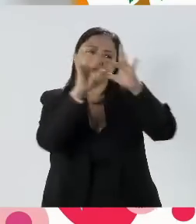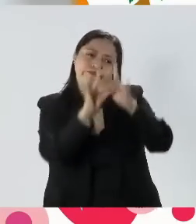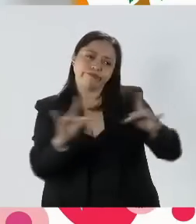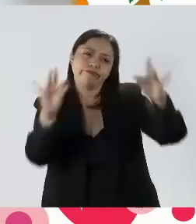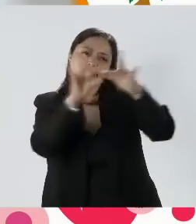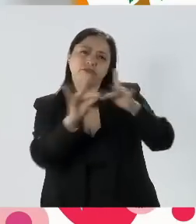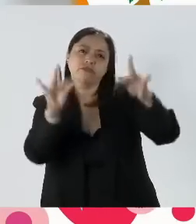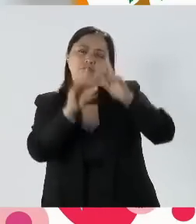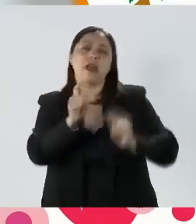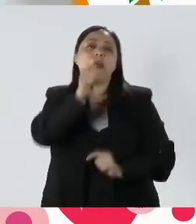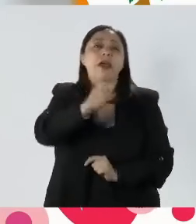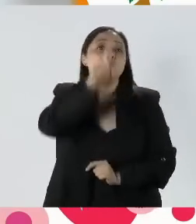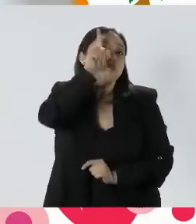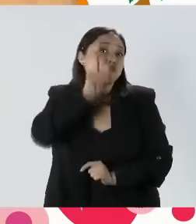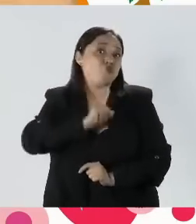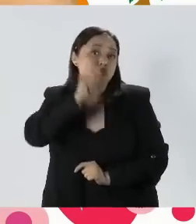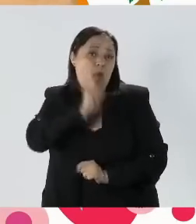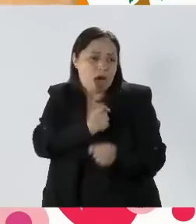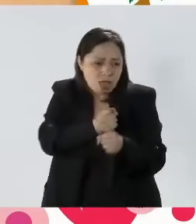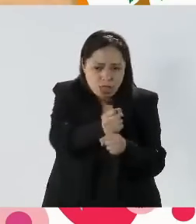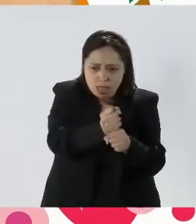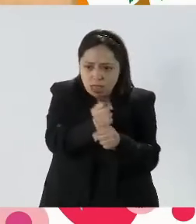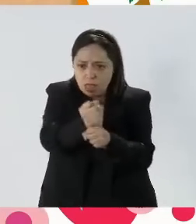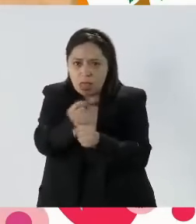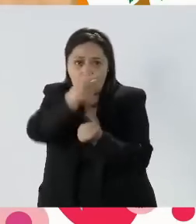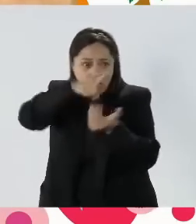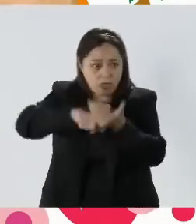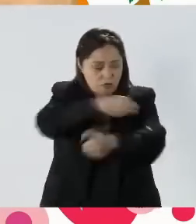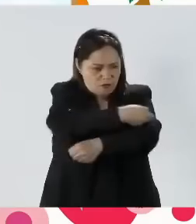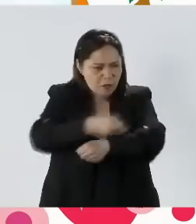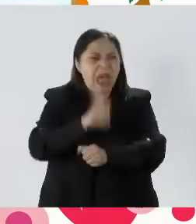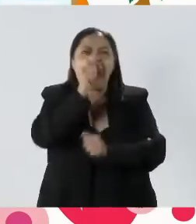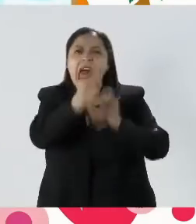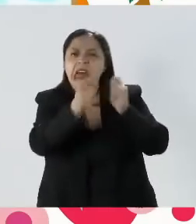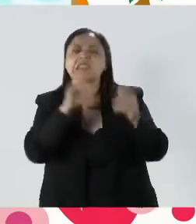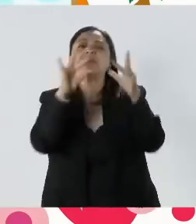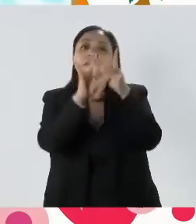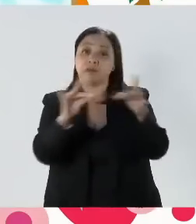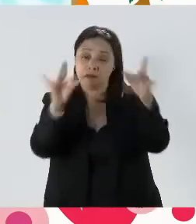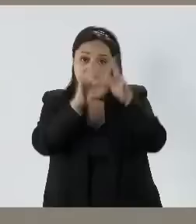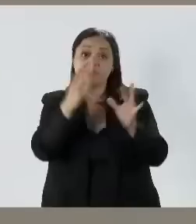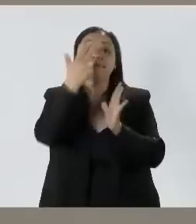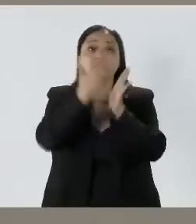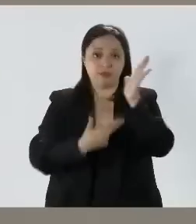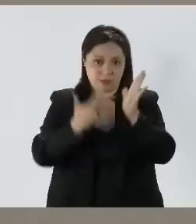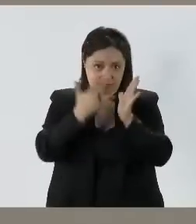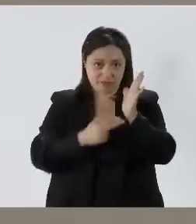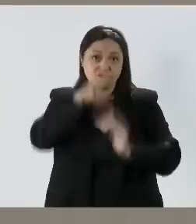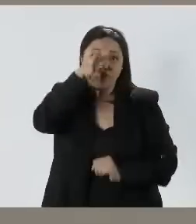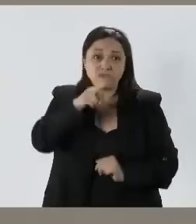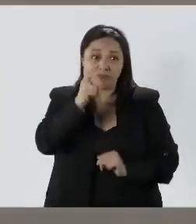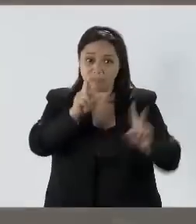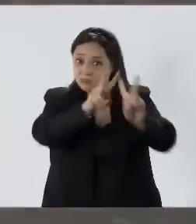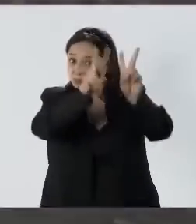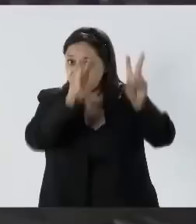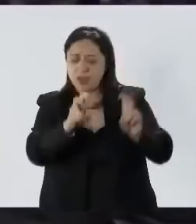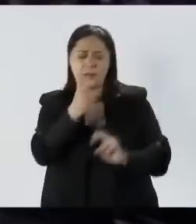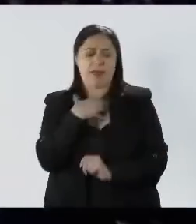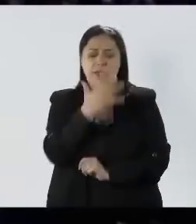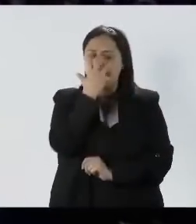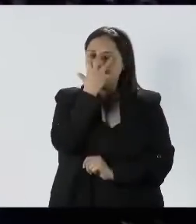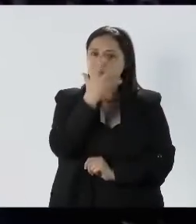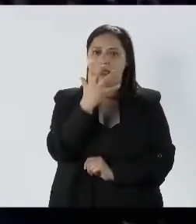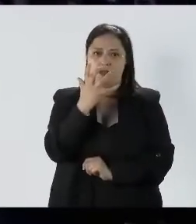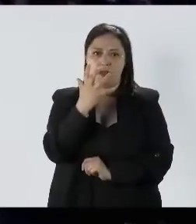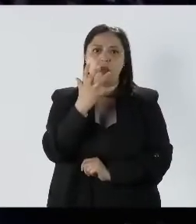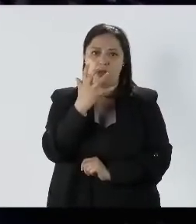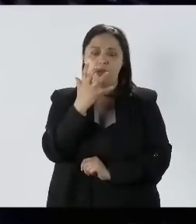mujeres y la violencia familiar tomemos tan en serio este tema como son los delitos que